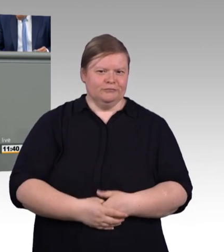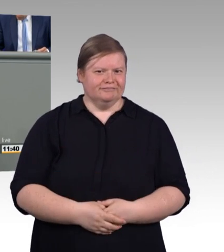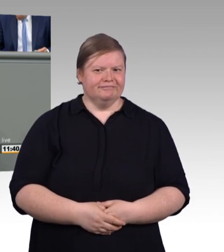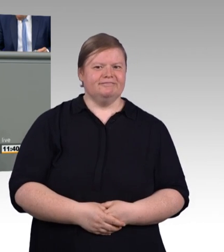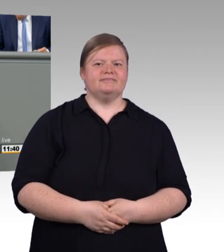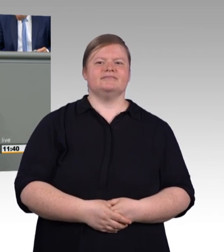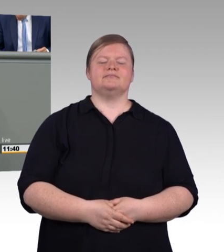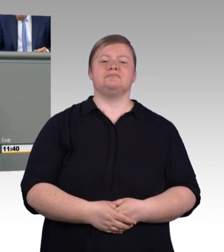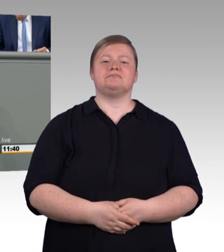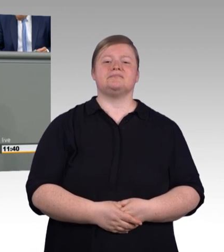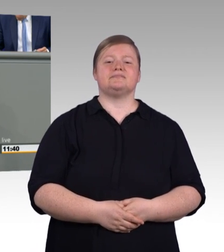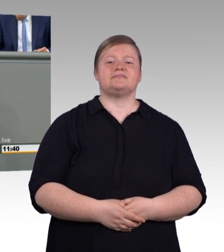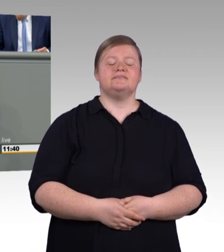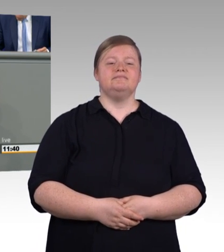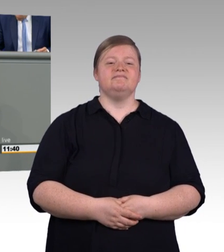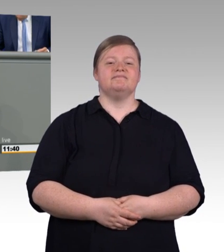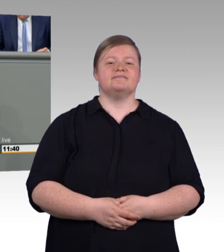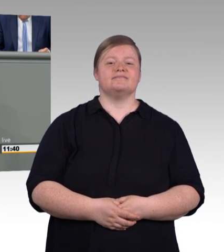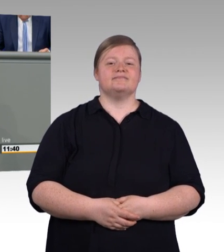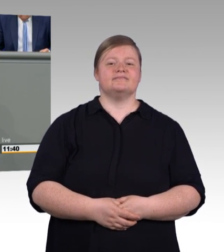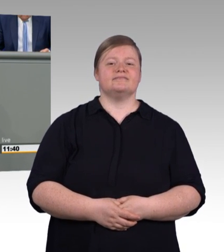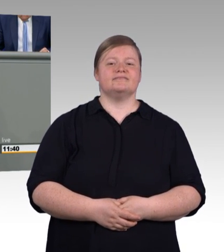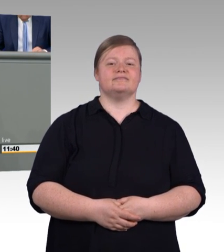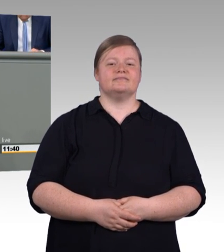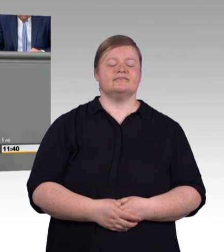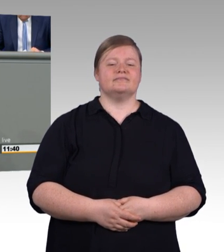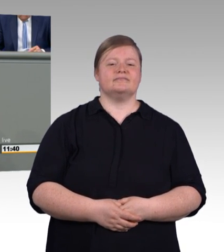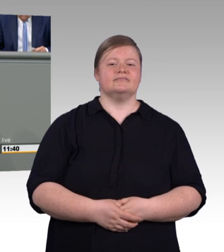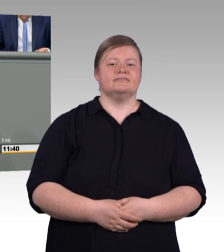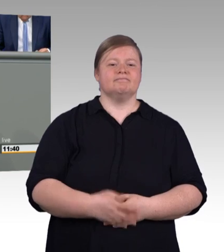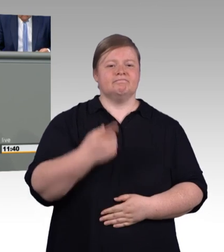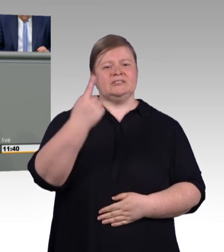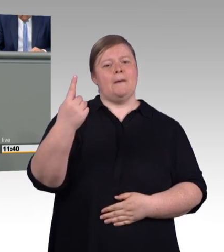In der Tat, das ist wirklich eine besondere Weise, meine sehr geehrten Damen und Herren.